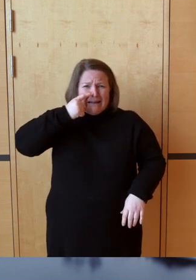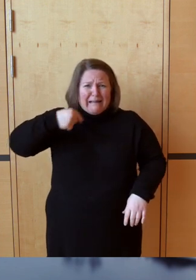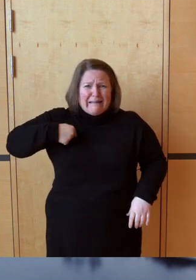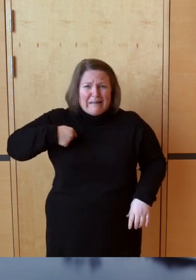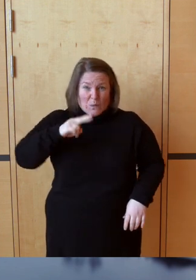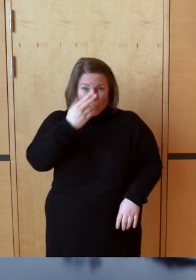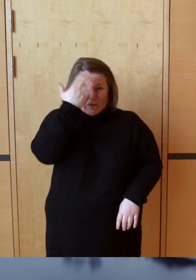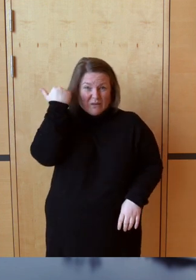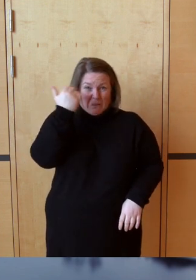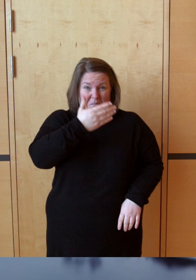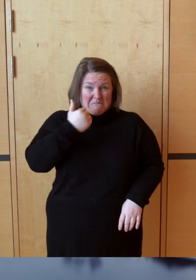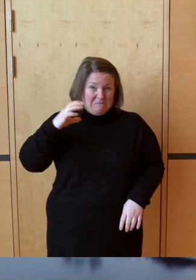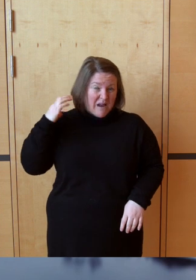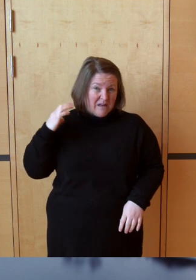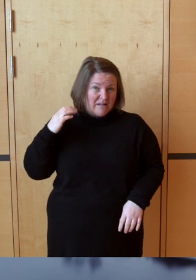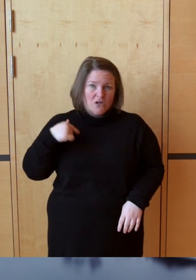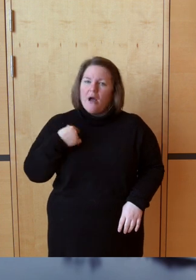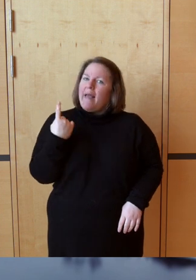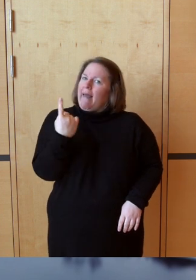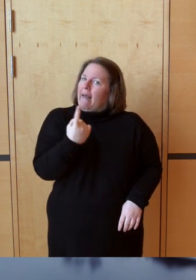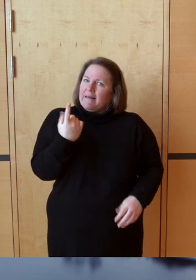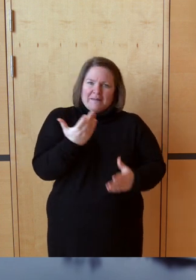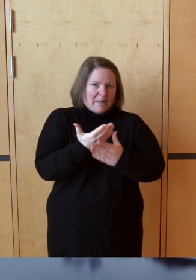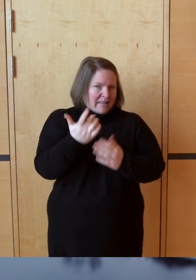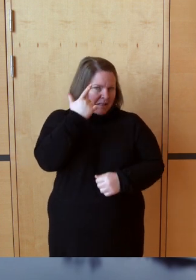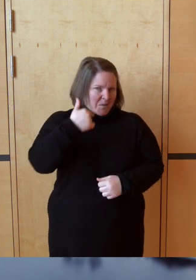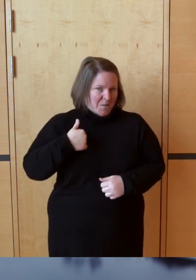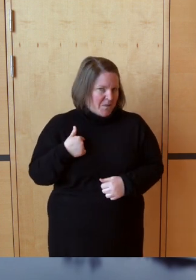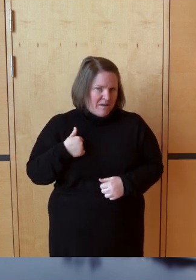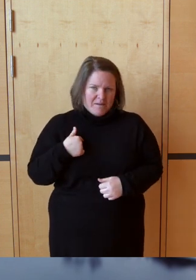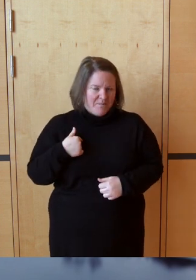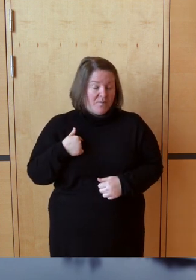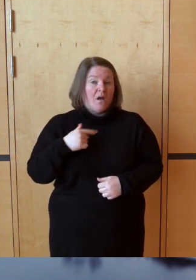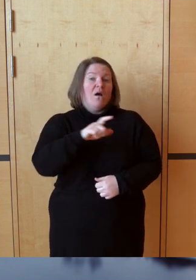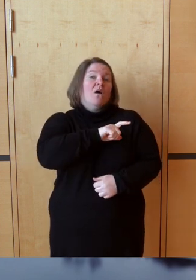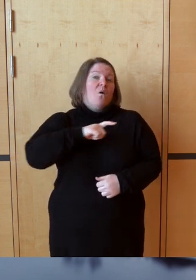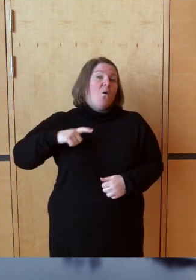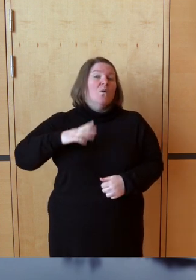Jag är nog inte ensam om det heller alltså det har varit för oss som bor ändå relativ